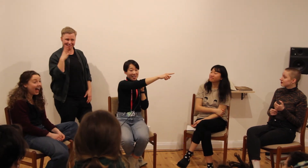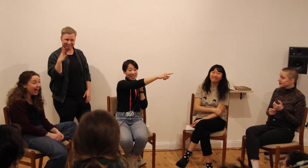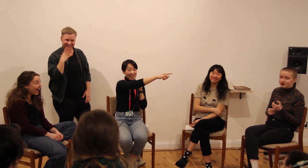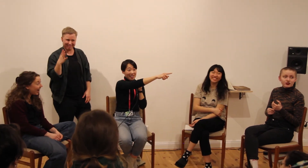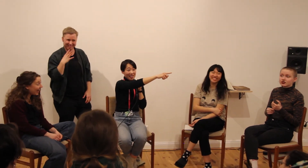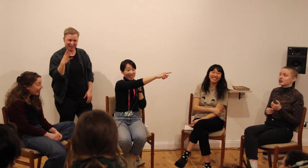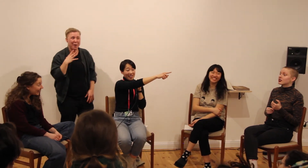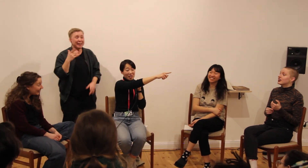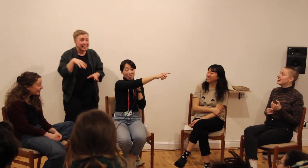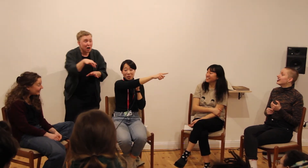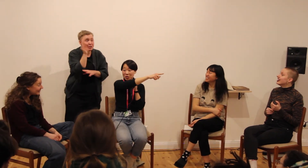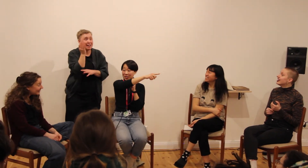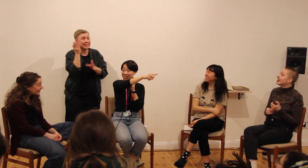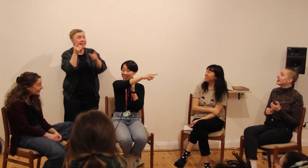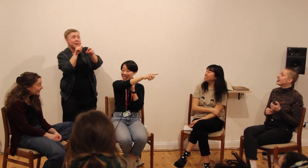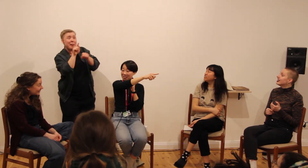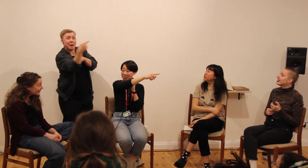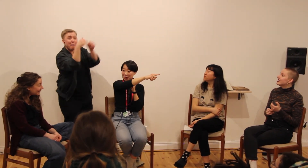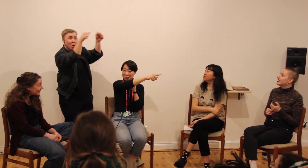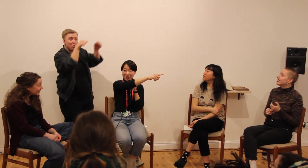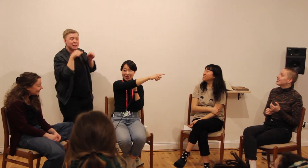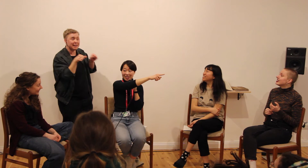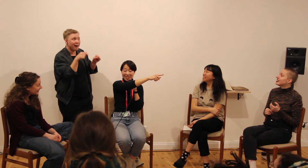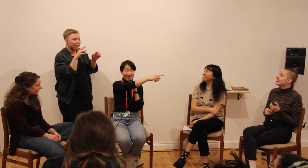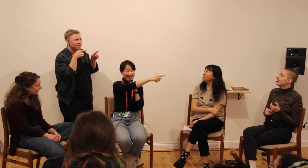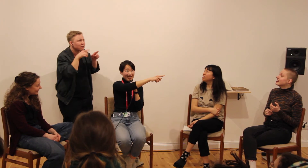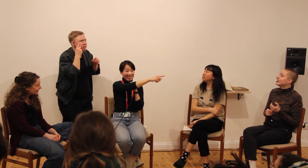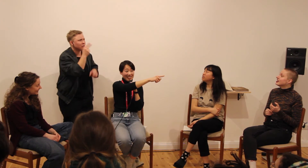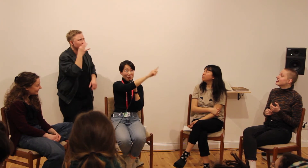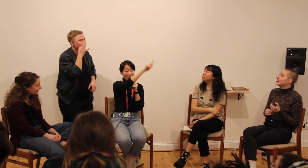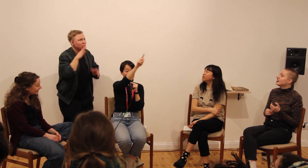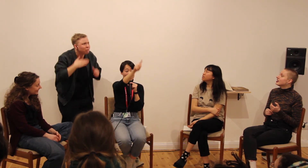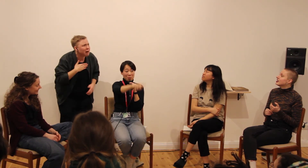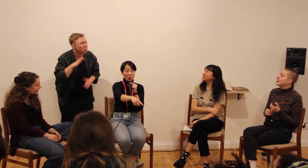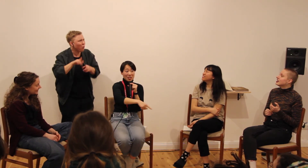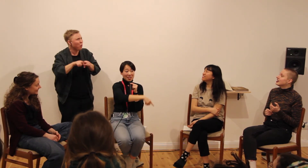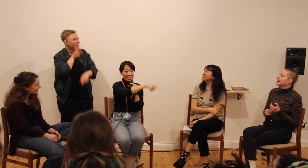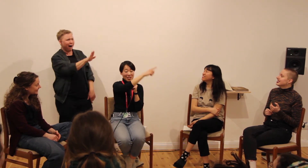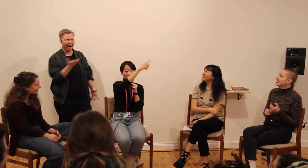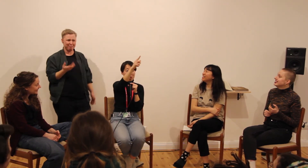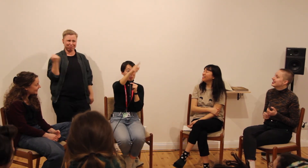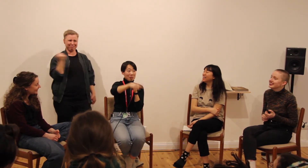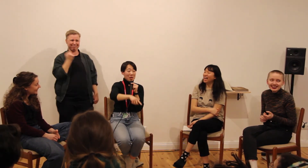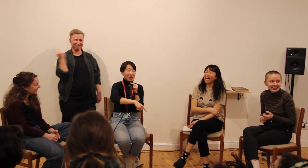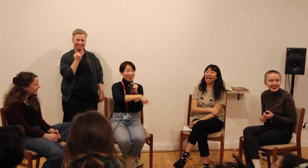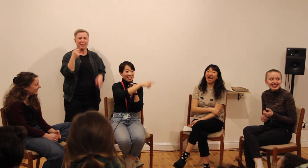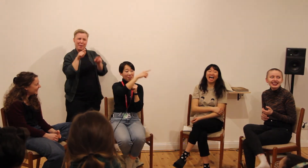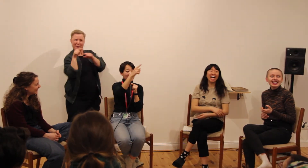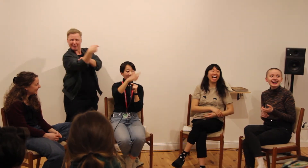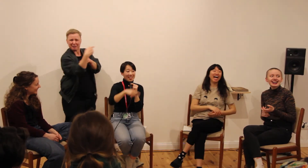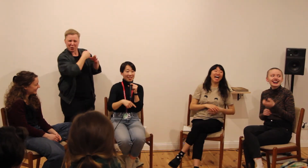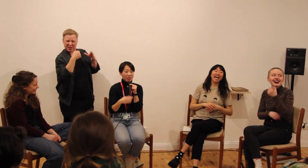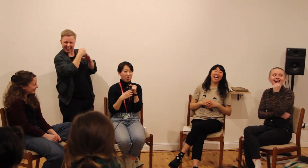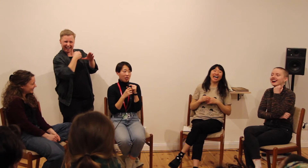Vor der Küche hängt das Poster von dem Café von meinem Bruder.